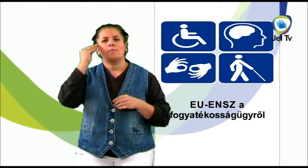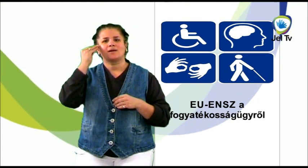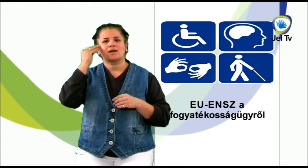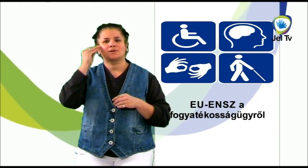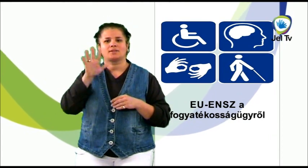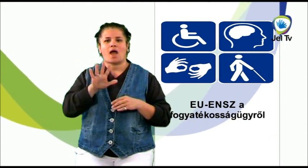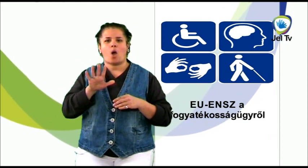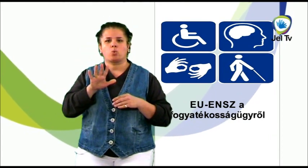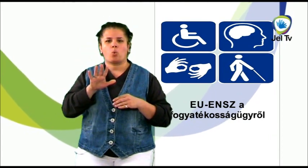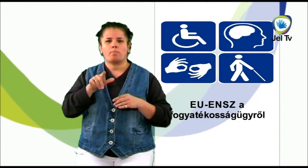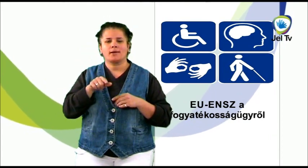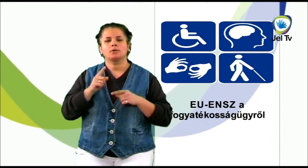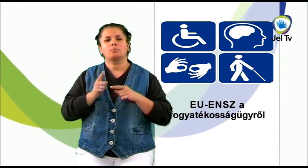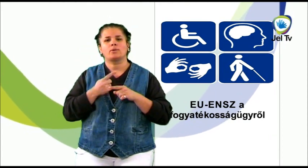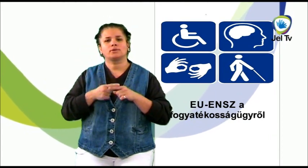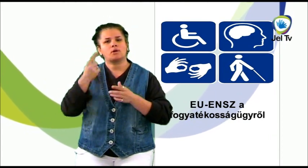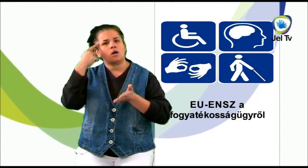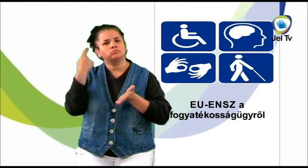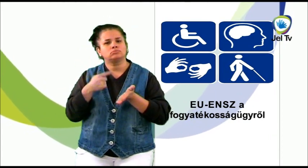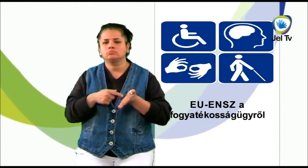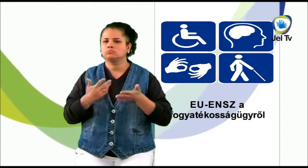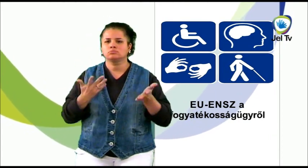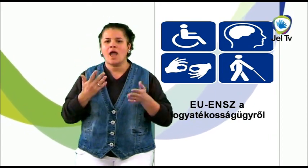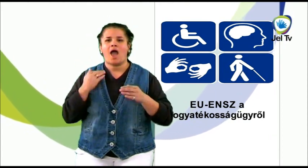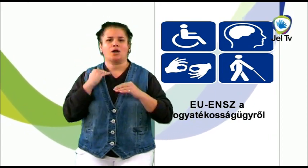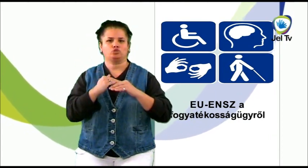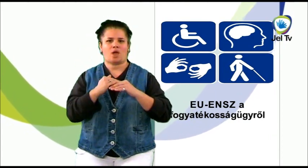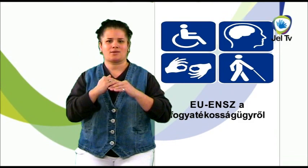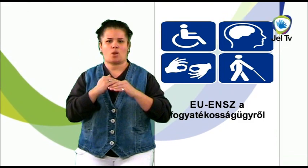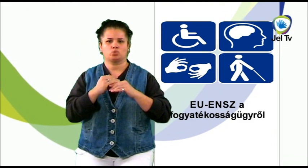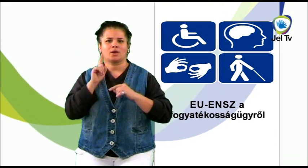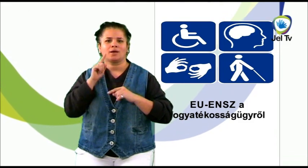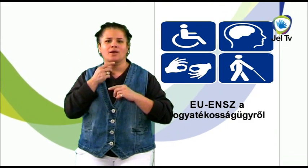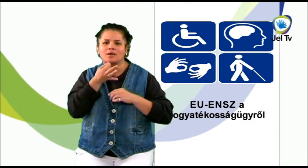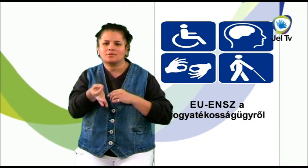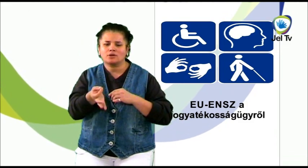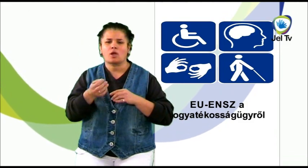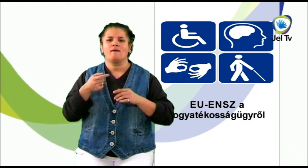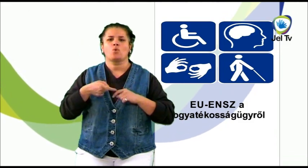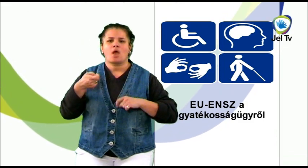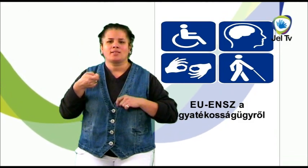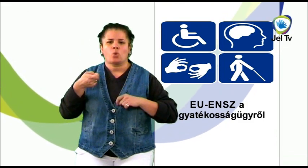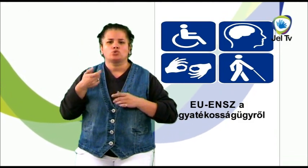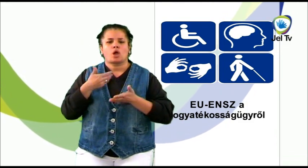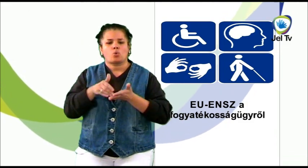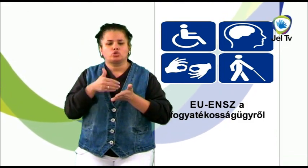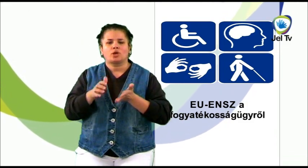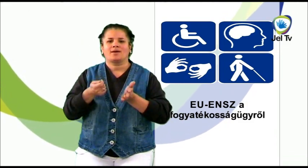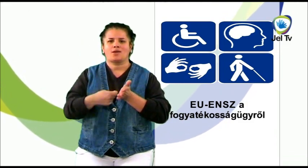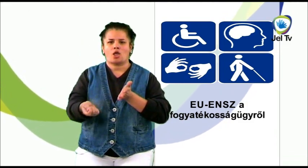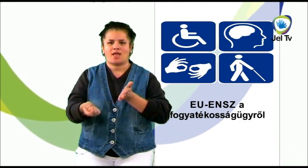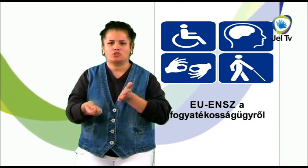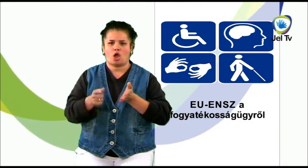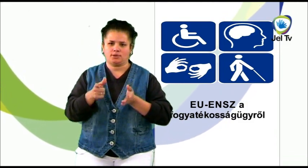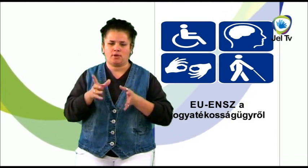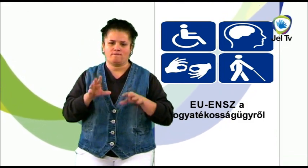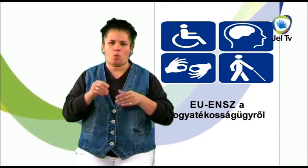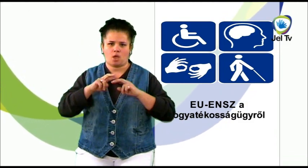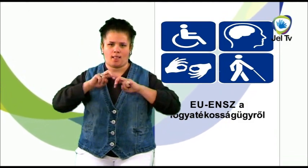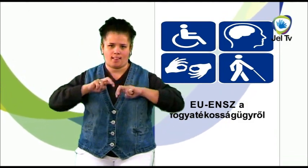Emlékeztetett, hogy az európai politika központi eleme az esélyegyenlőség kérdése, a fogyatékos költségkiadását fogják elemezni.